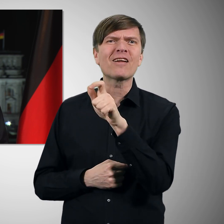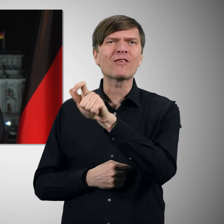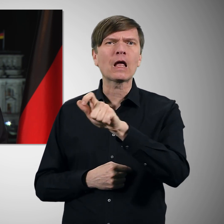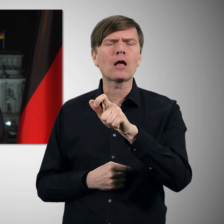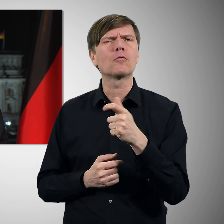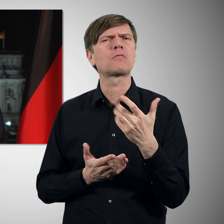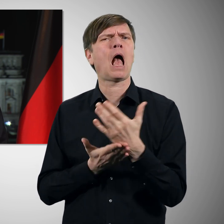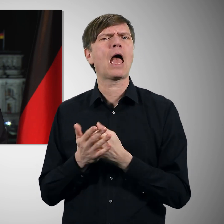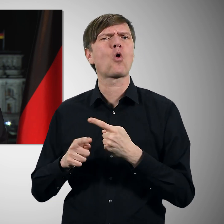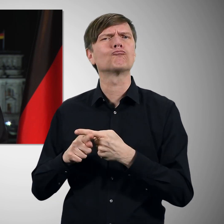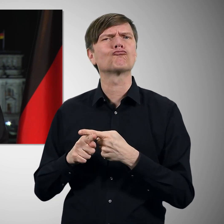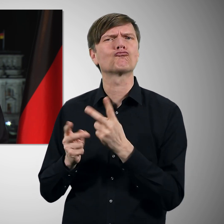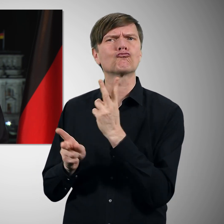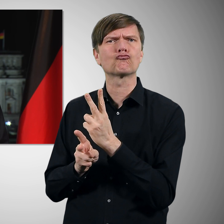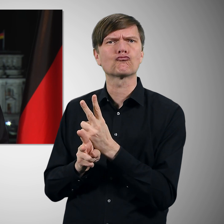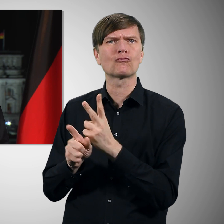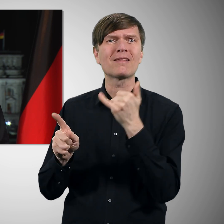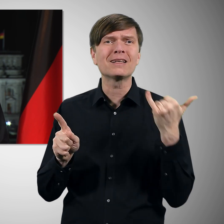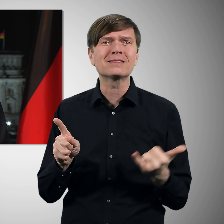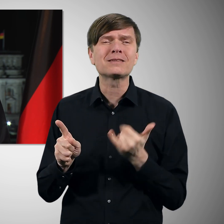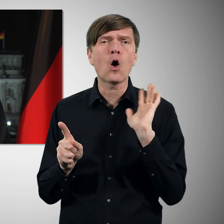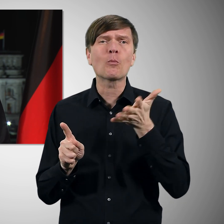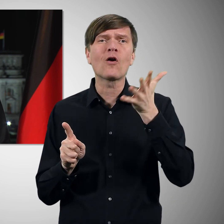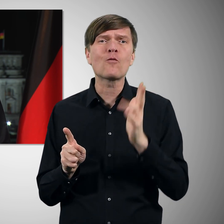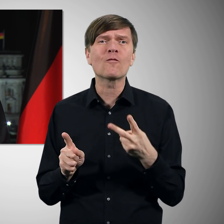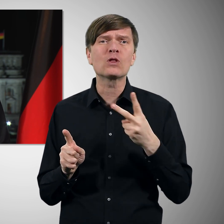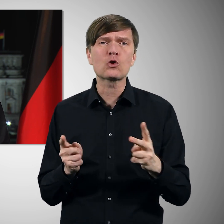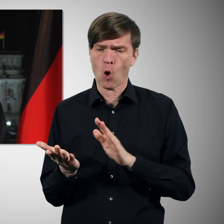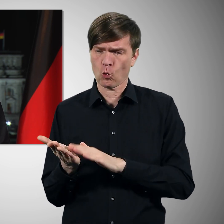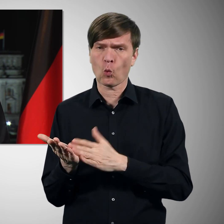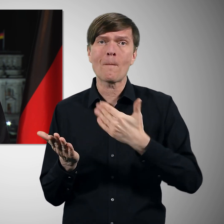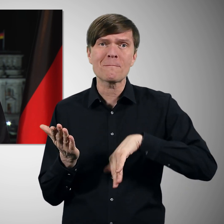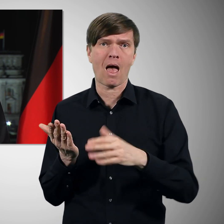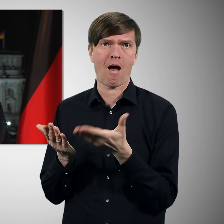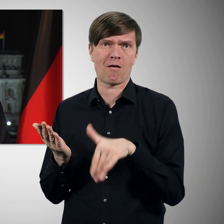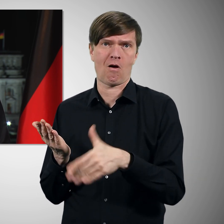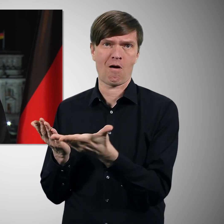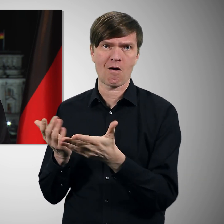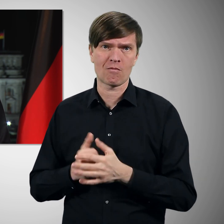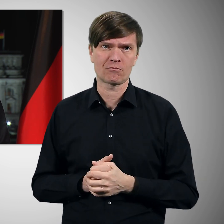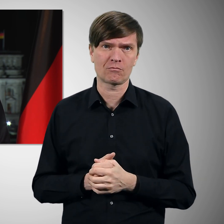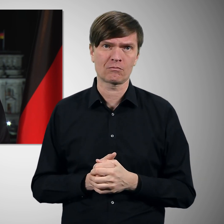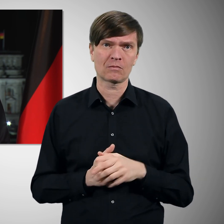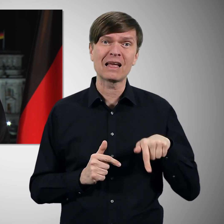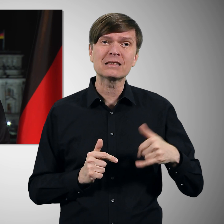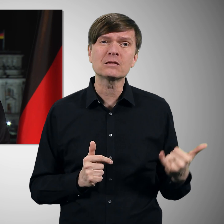hat dadurch im nächsten Jahr mehr als 500 Euro zusätzlich zur Verfügung. Zusammen mit der Steuersenkung in diesem Jahr